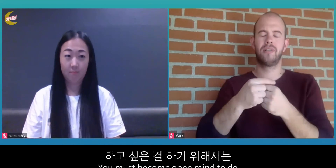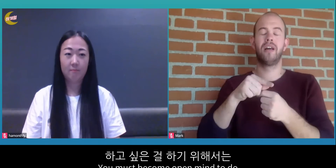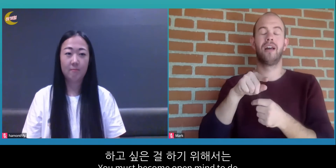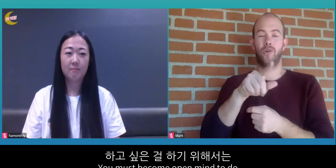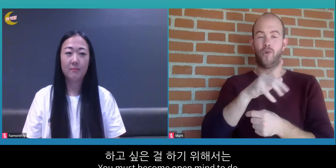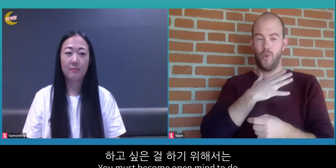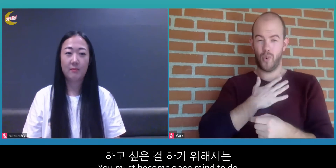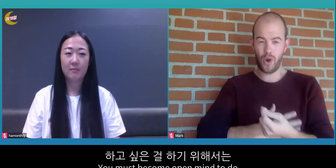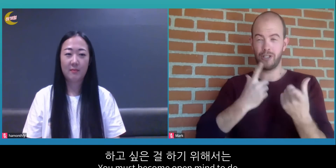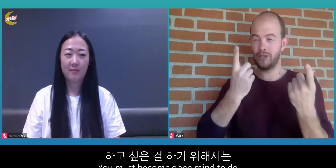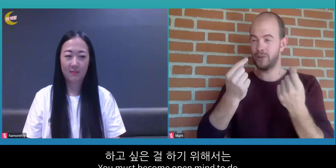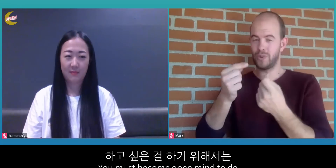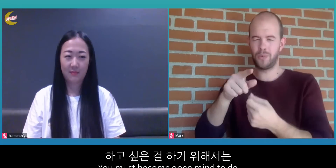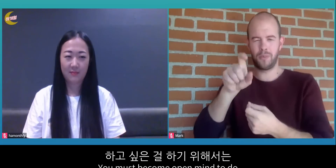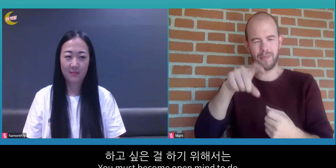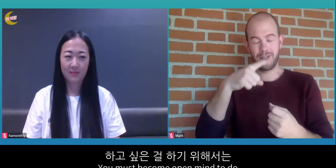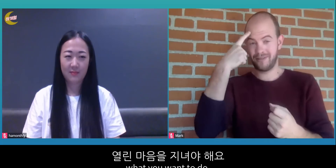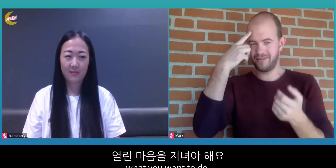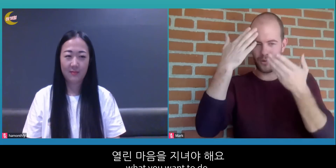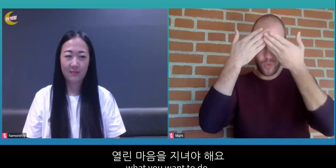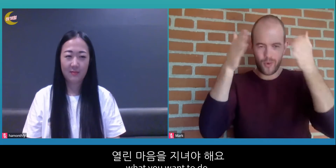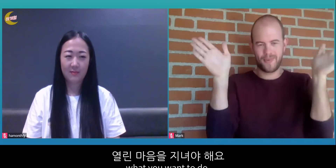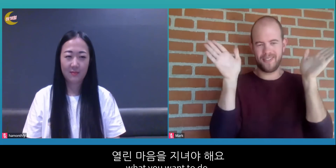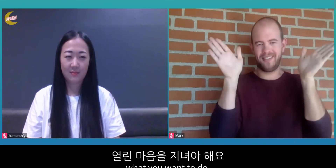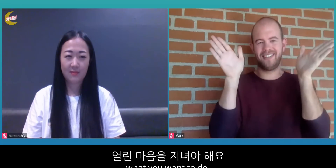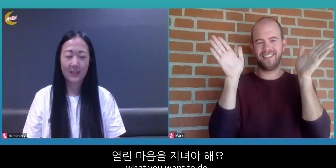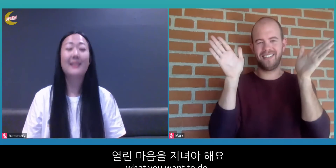あなたは自分がやりたいことをするためにオープンマインドにならなければなりません。